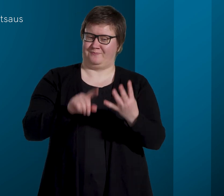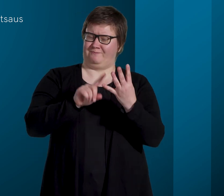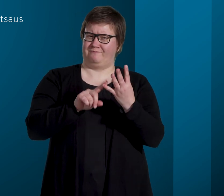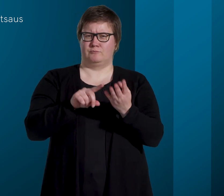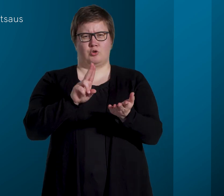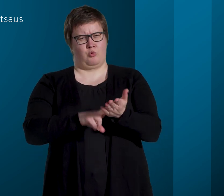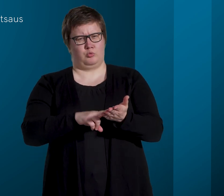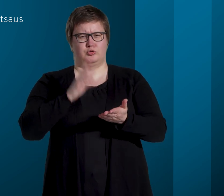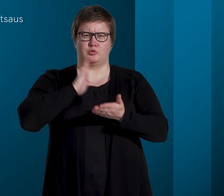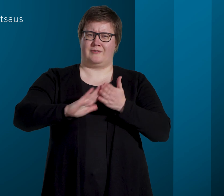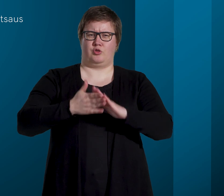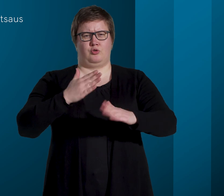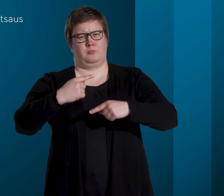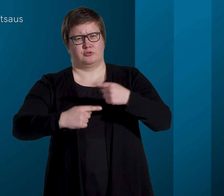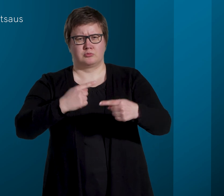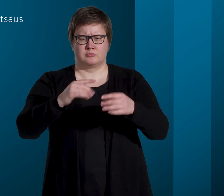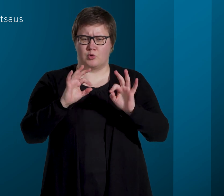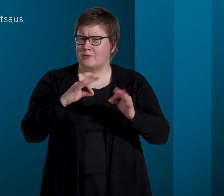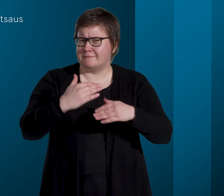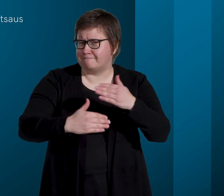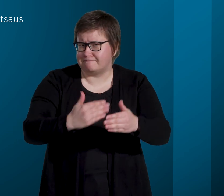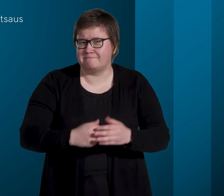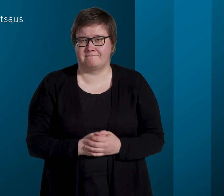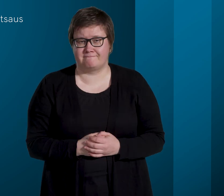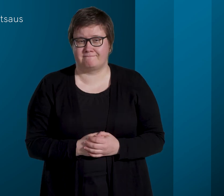sekä totuus- ja sovintoprosessin etenemisestä.